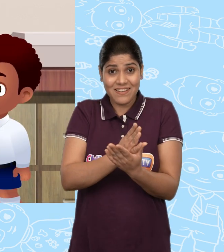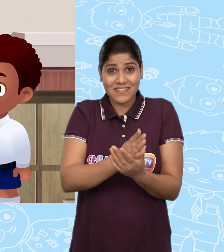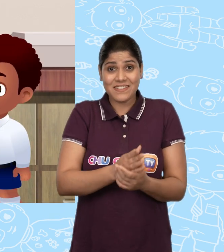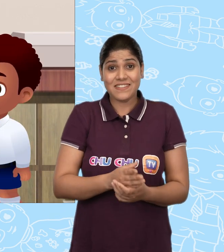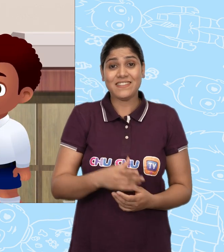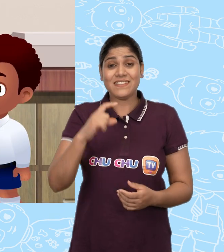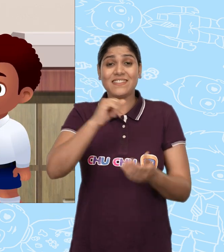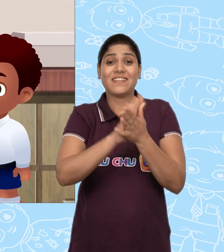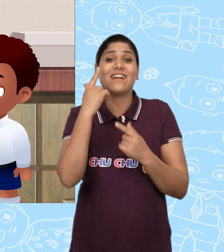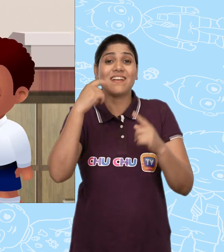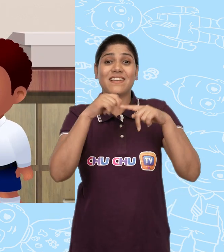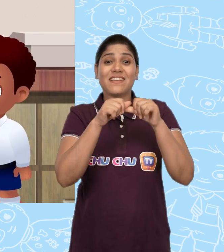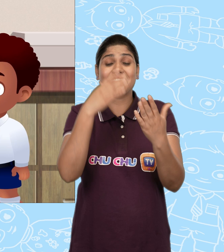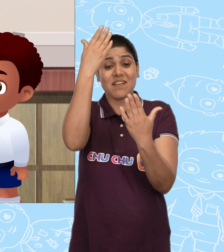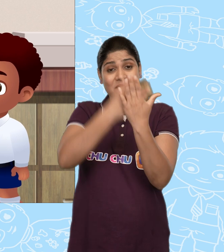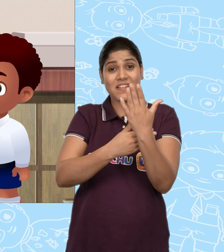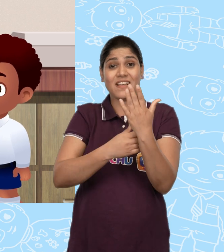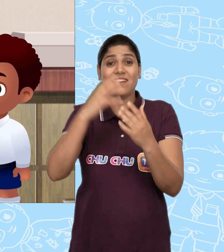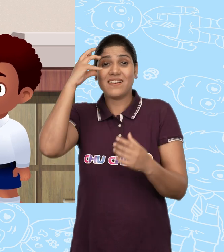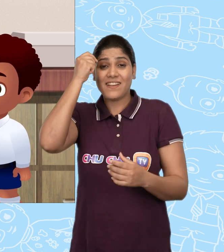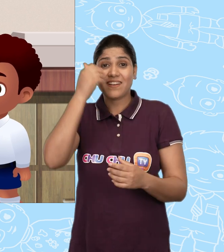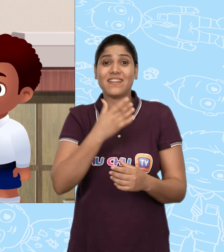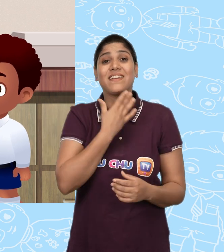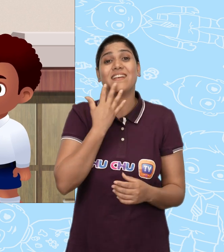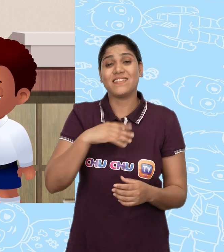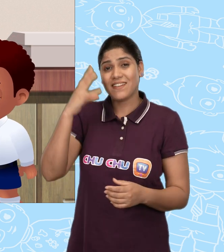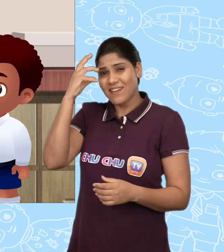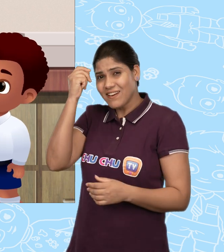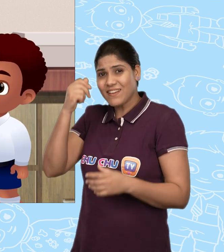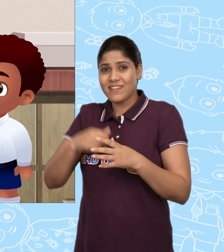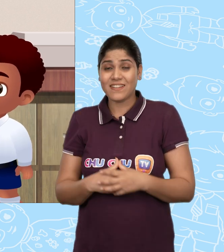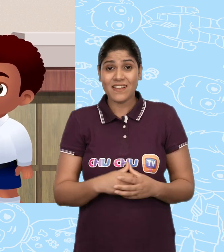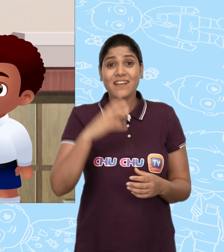जब वो रूका तो चिका के सामने था नारंगी रंग नारंगी!